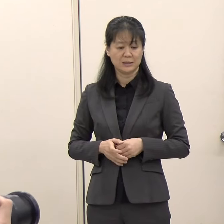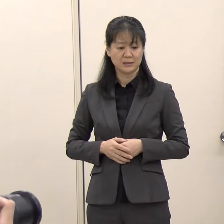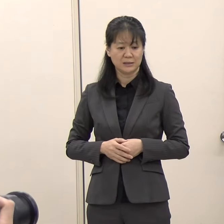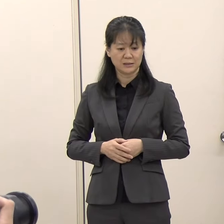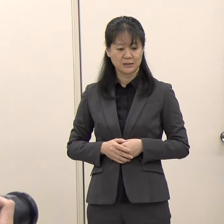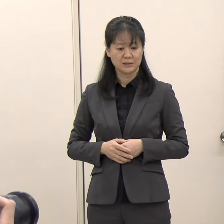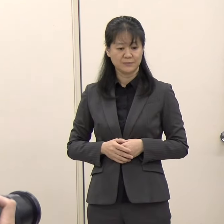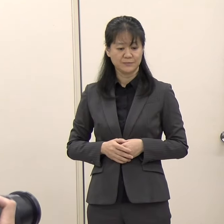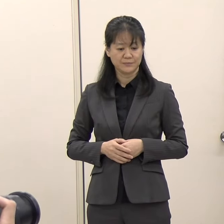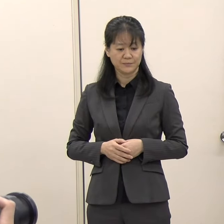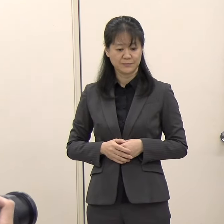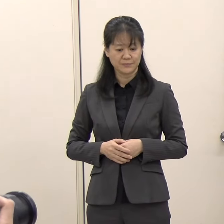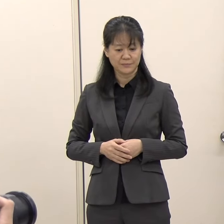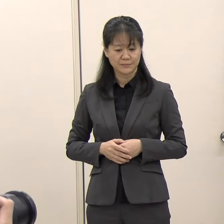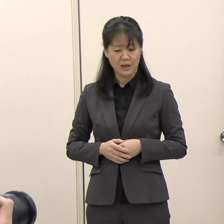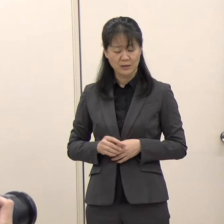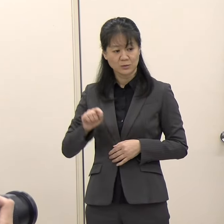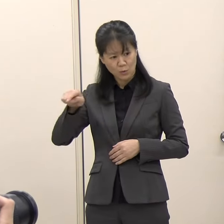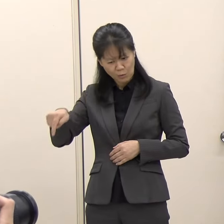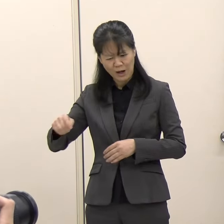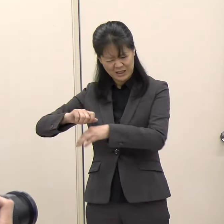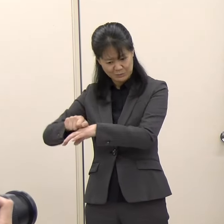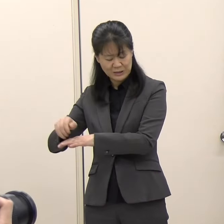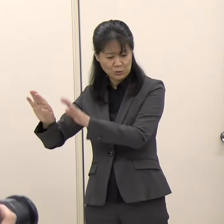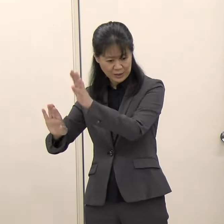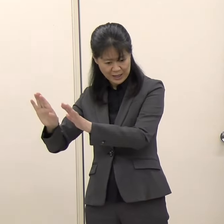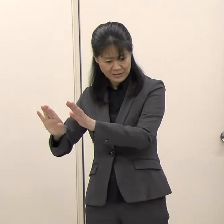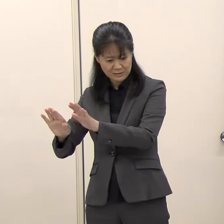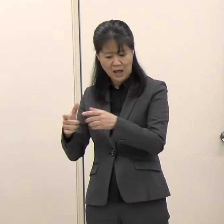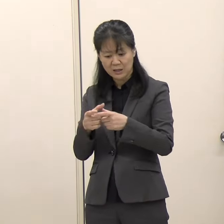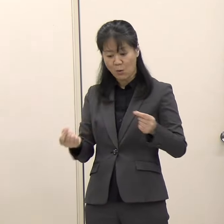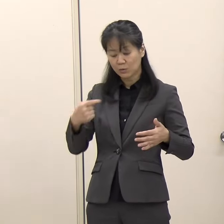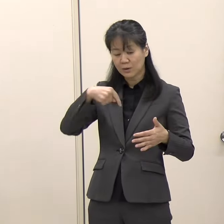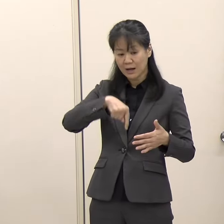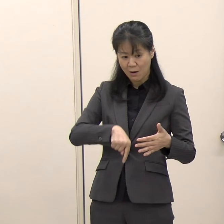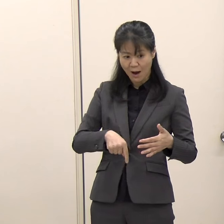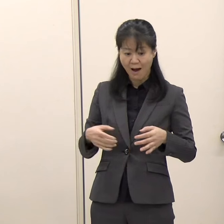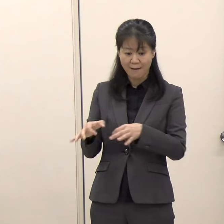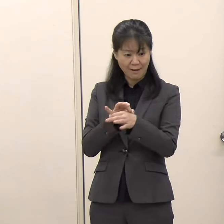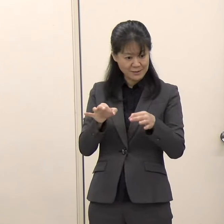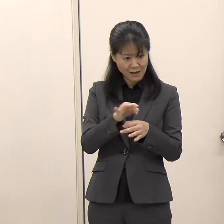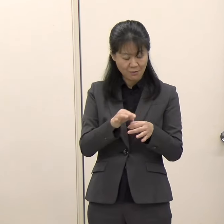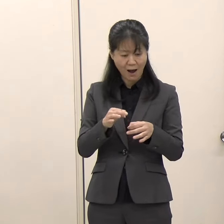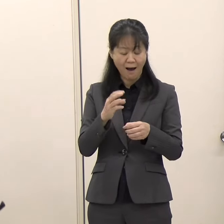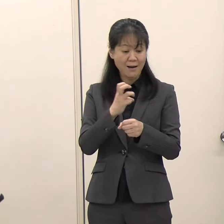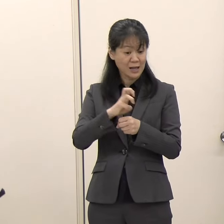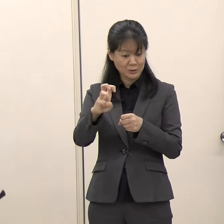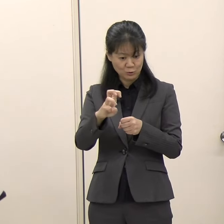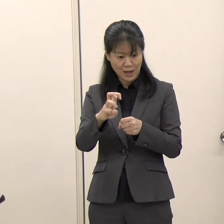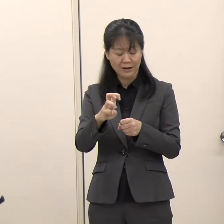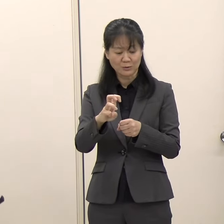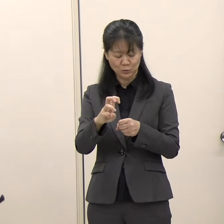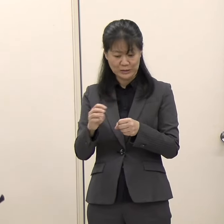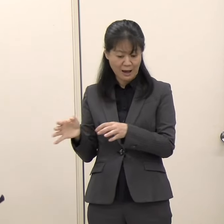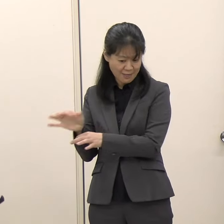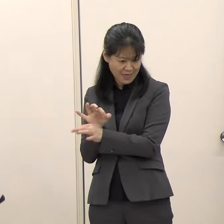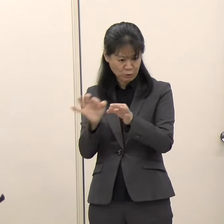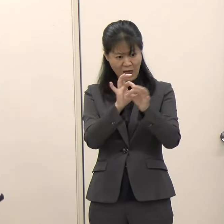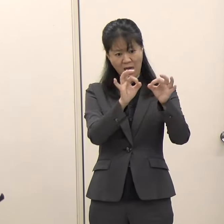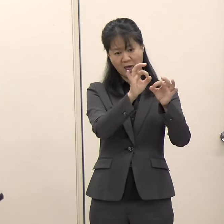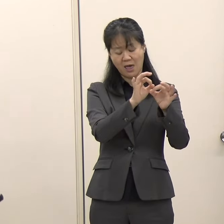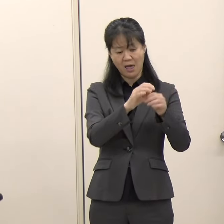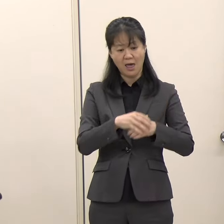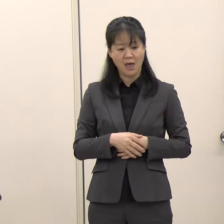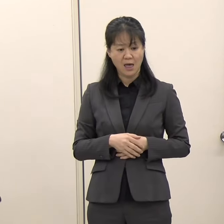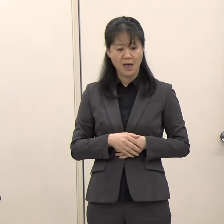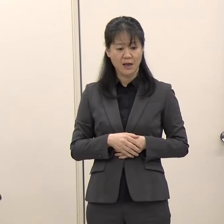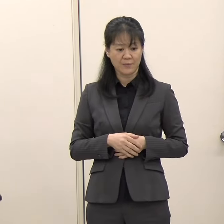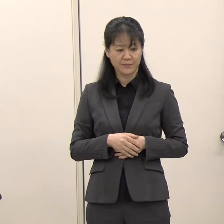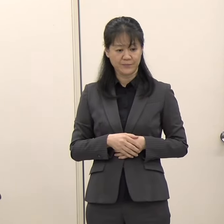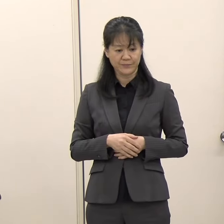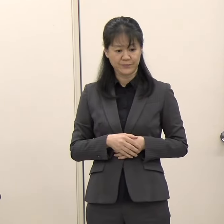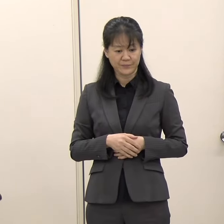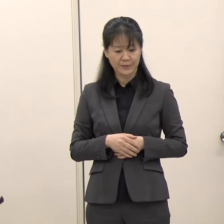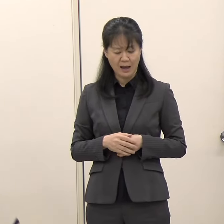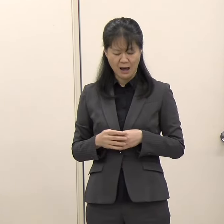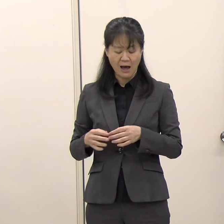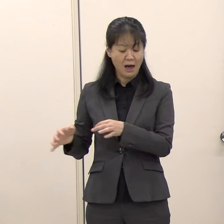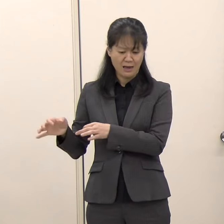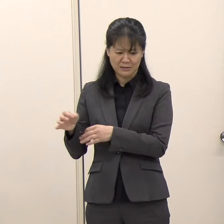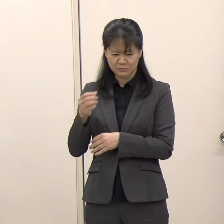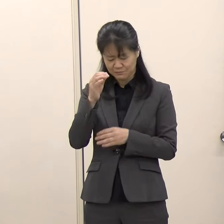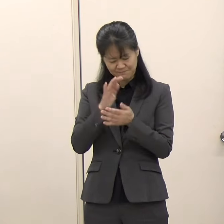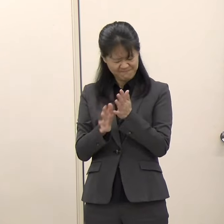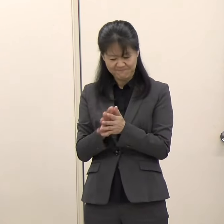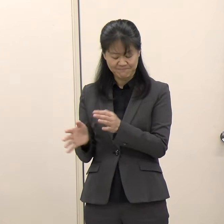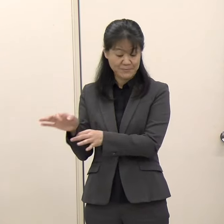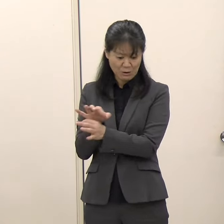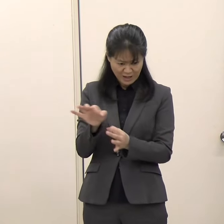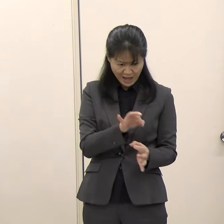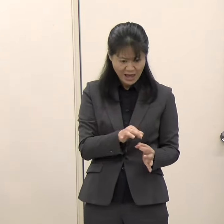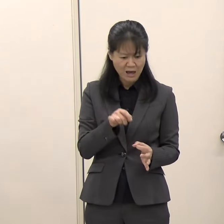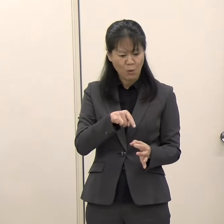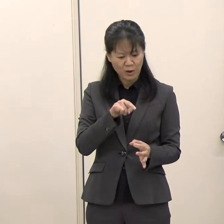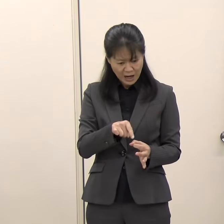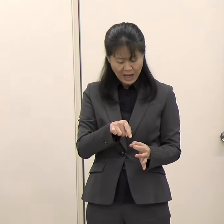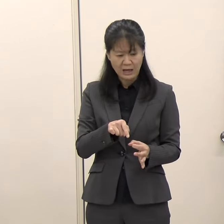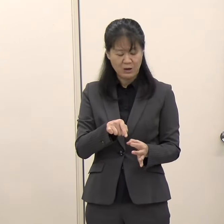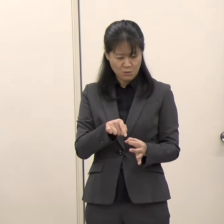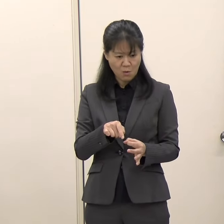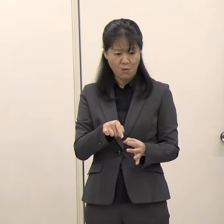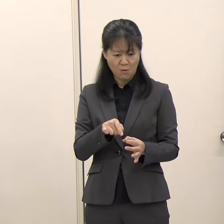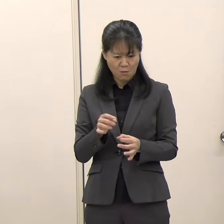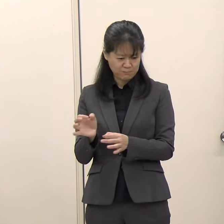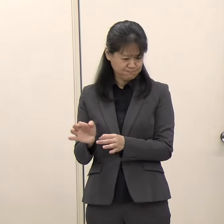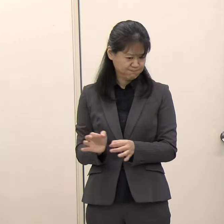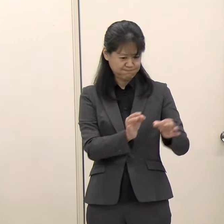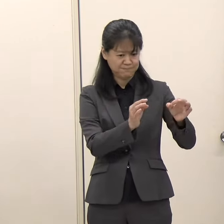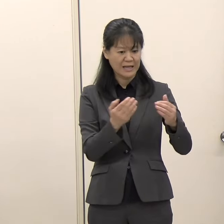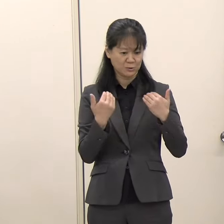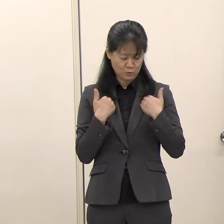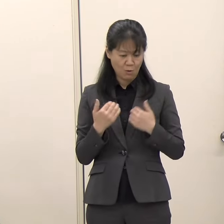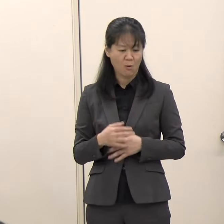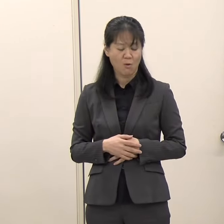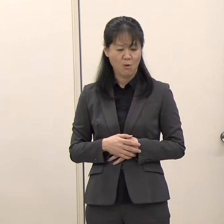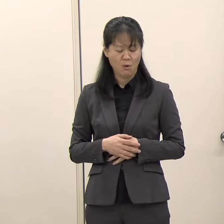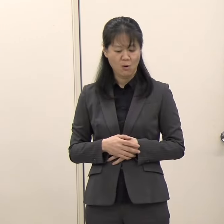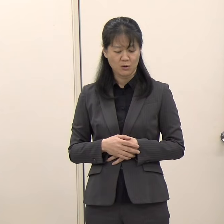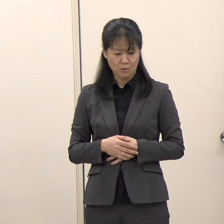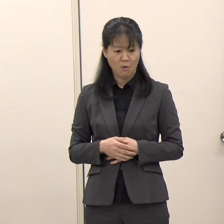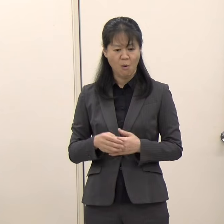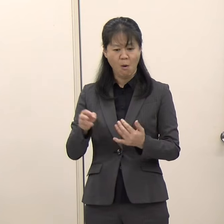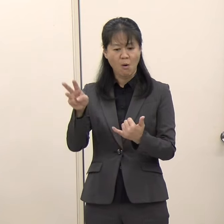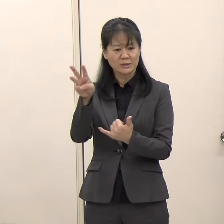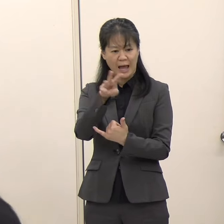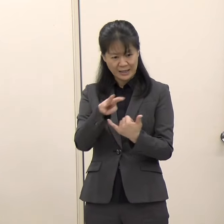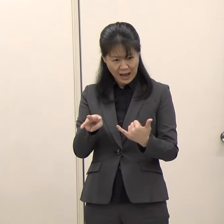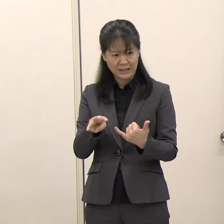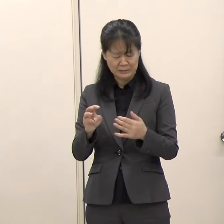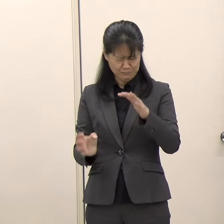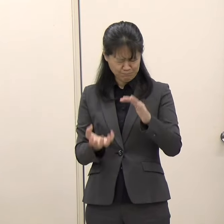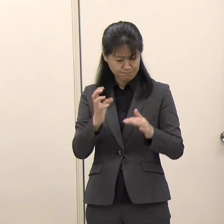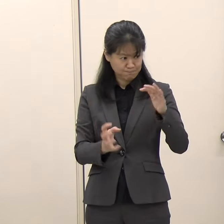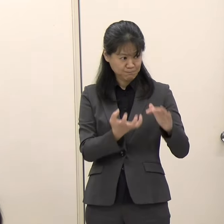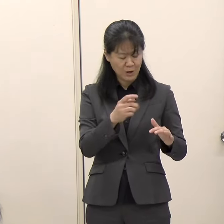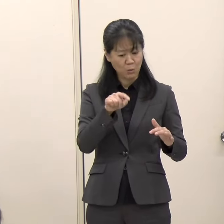内を見ますと、経済面では３０年間続いたデフレからの完全脱却を図らなければいけない。また、頻発しています大規模な自然災害からの復旧復興も急ぐ必要がある。